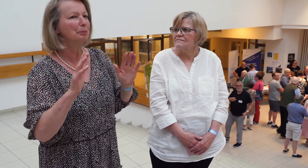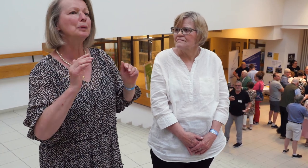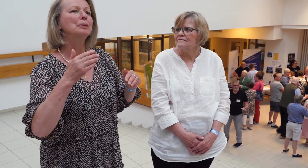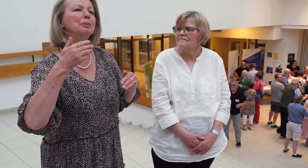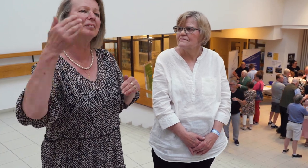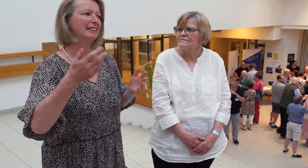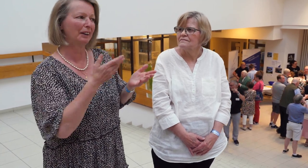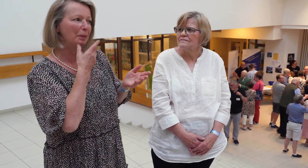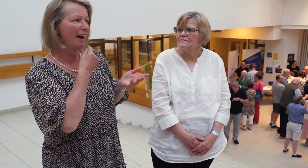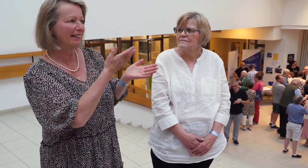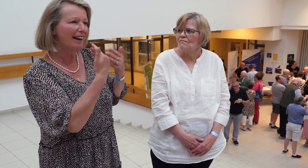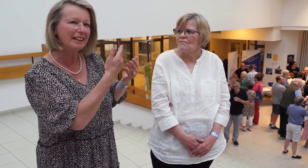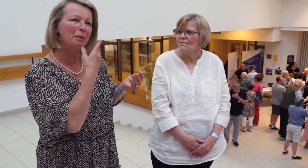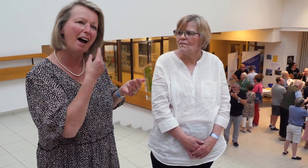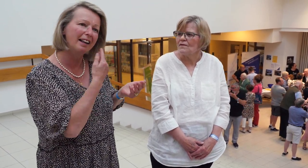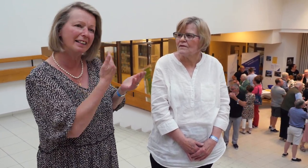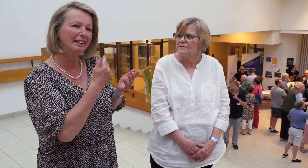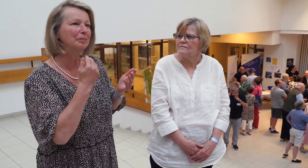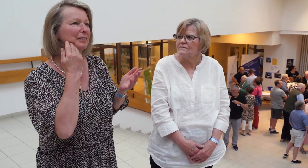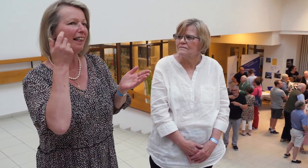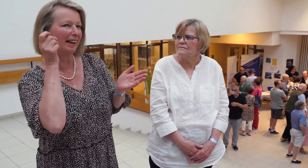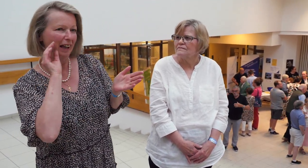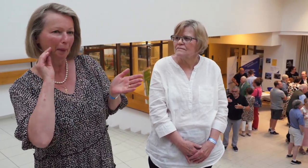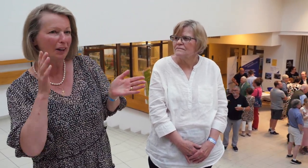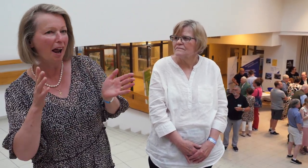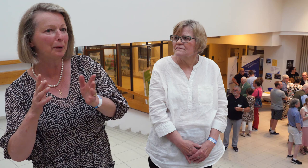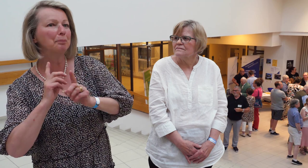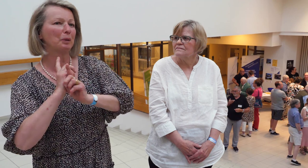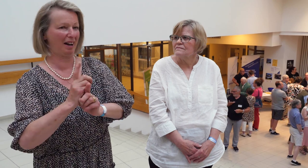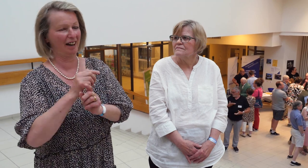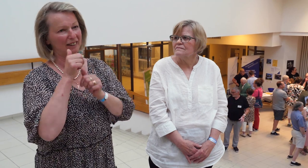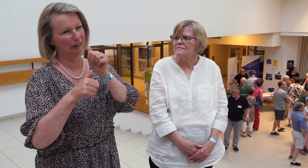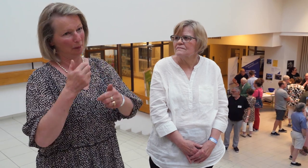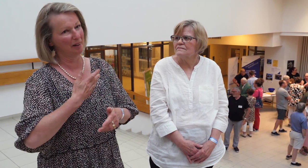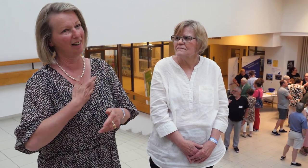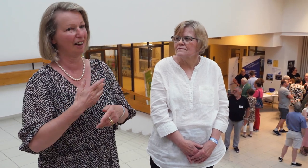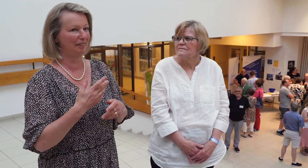Haluamme saada paikan päälle enemmän nuoria, ja juuri eläkkeelle jääneitä.